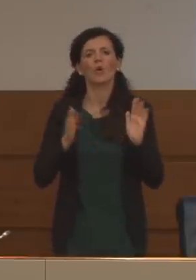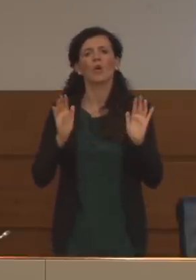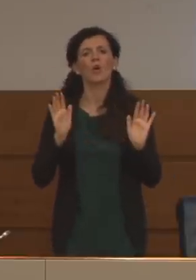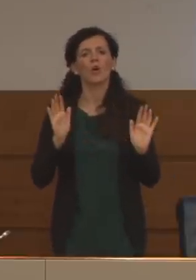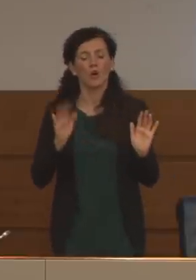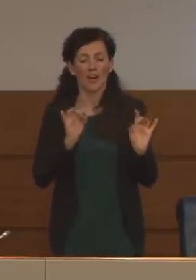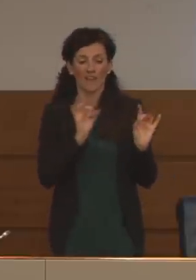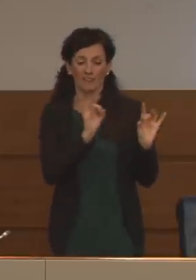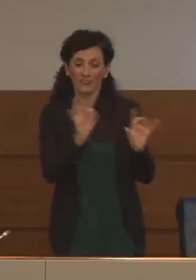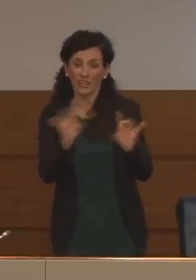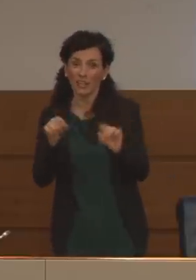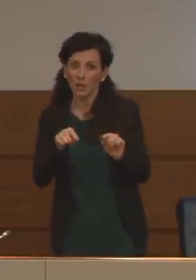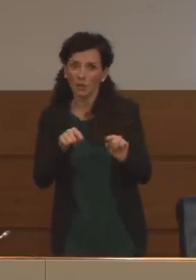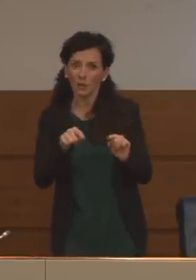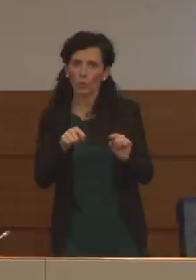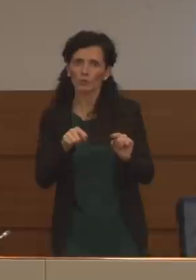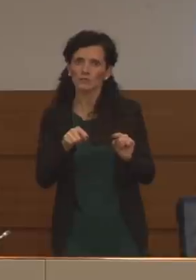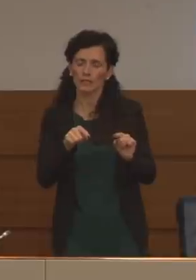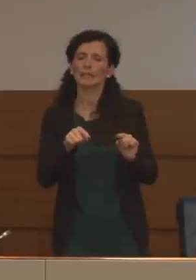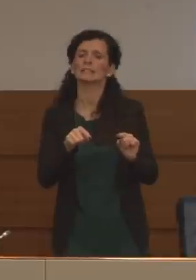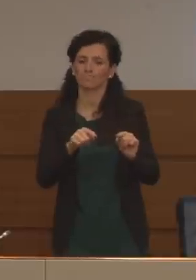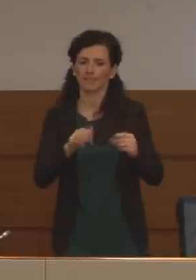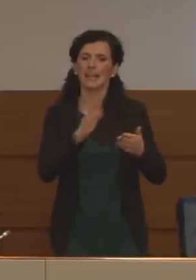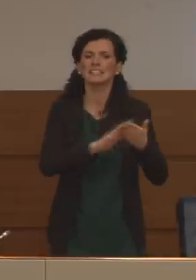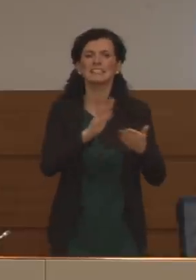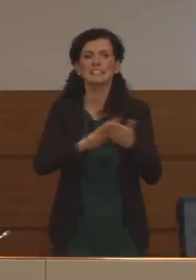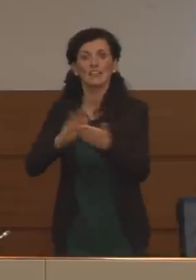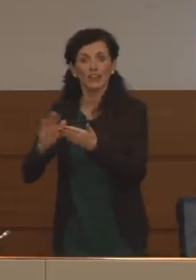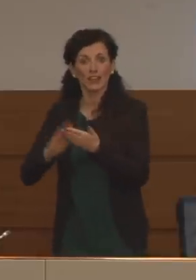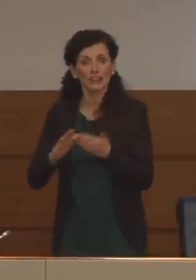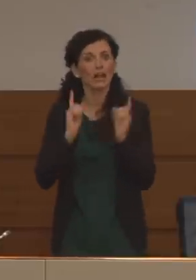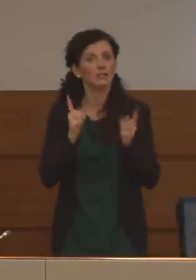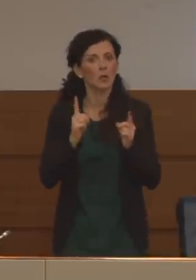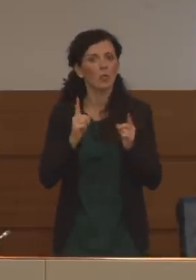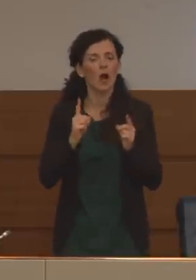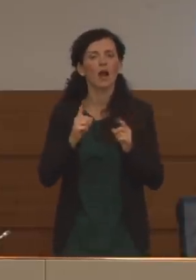sensibile ai disinfettanti sia a base di cloro sia base di alcol